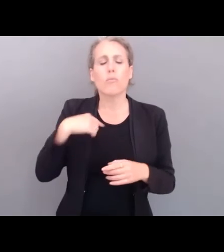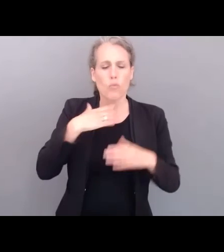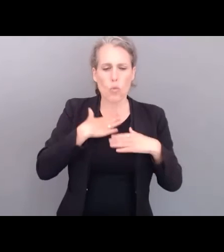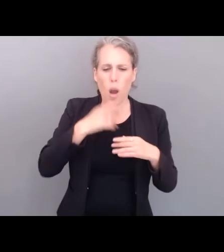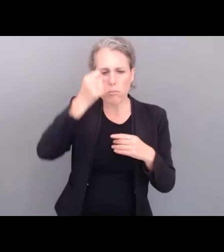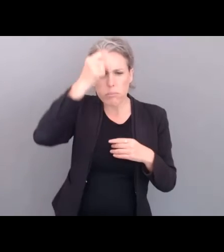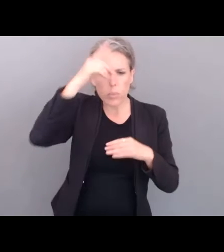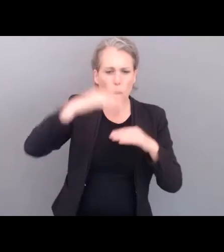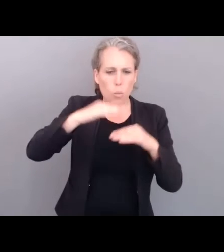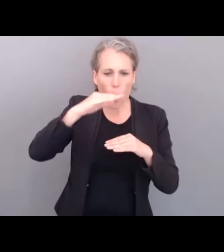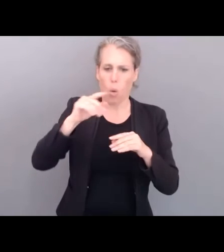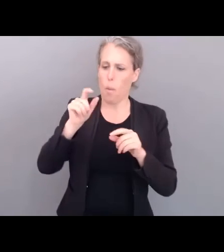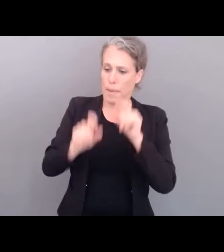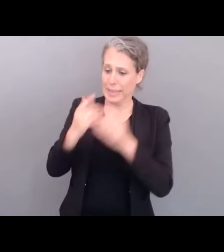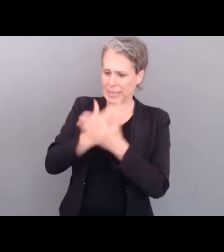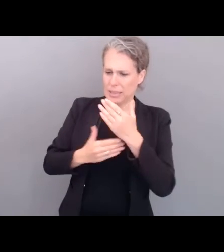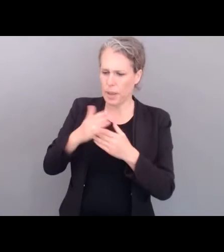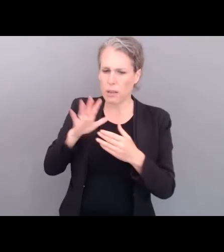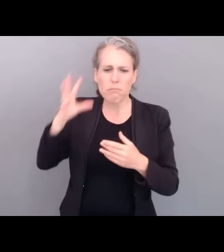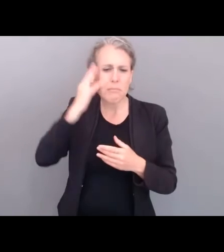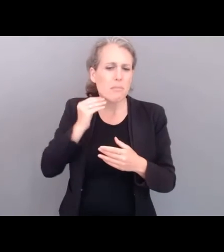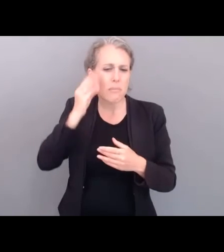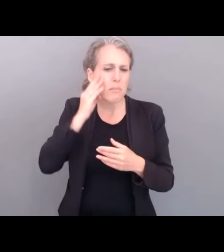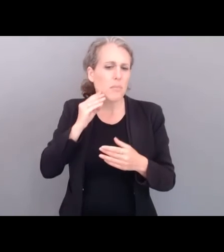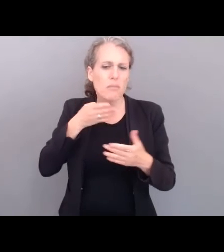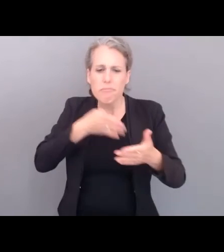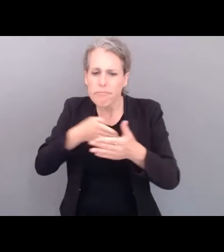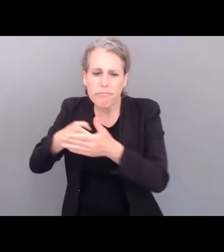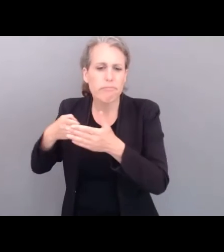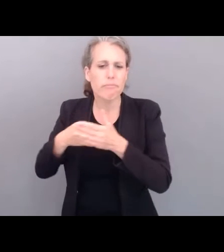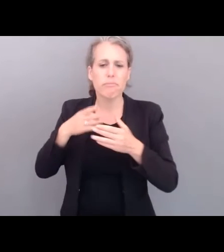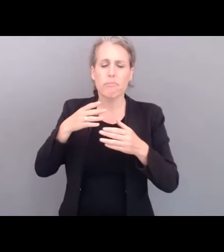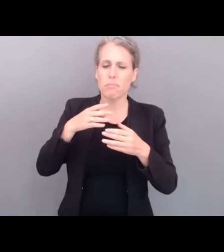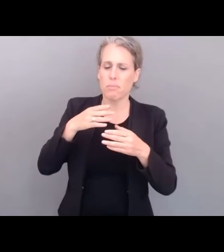Hemos tratado de mejorar las experiencias adicionales y nuevas de las personas con discapacidad en la situación del COVID-19.